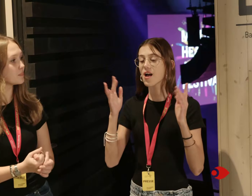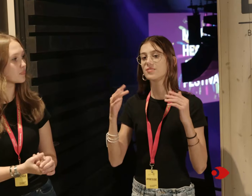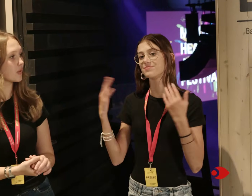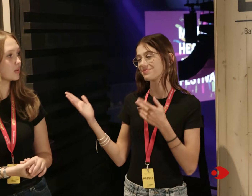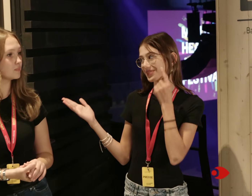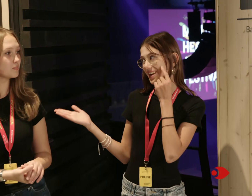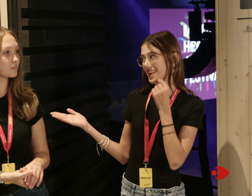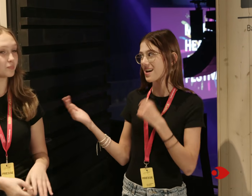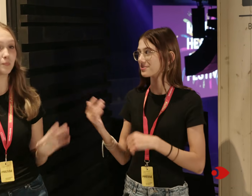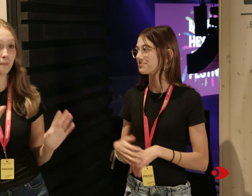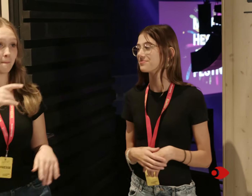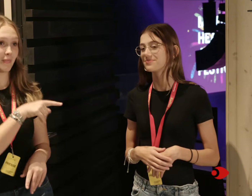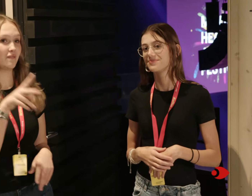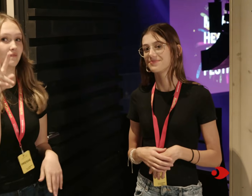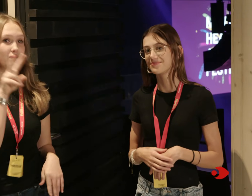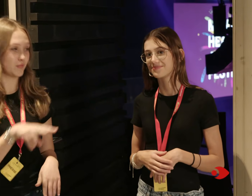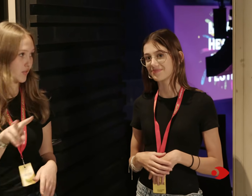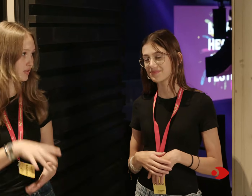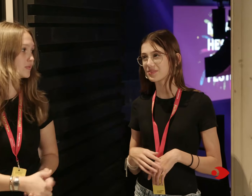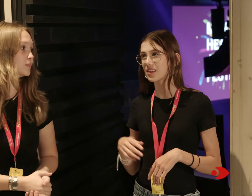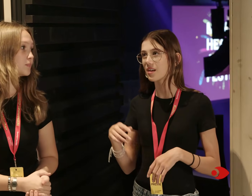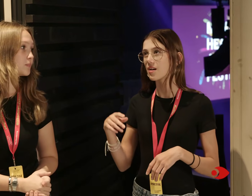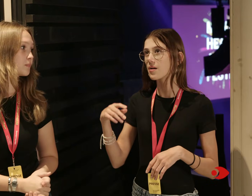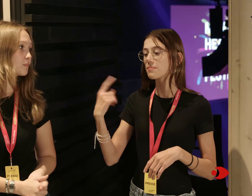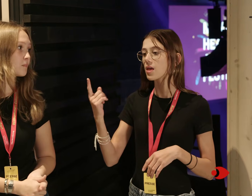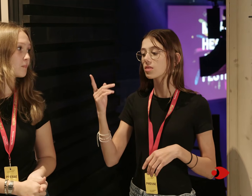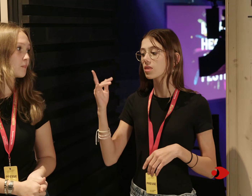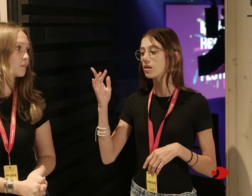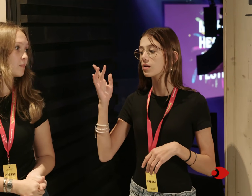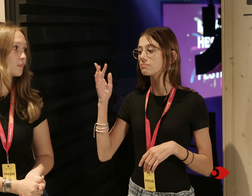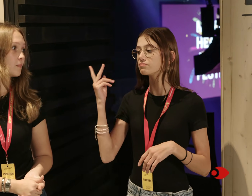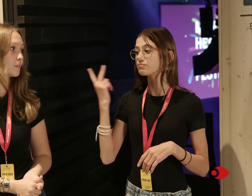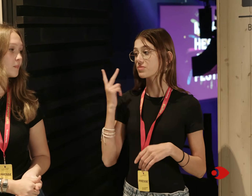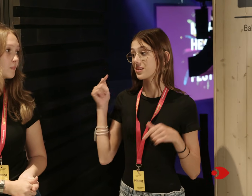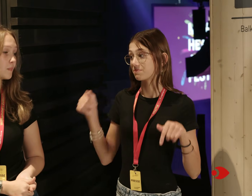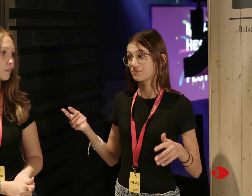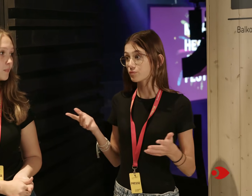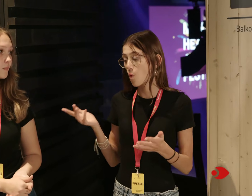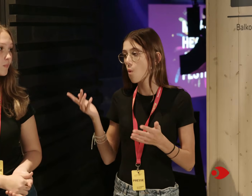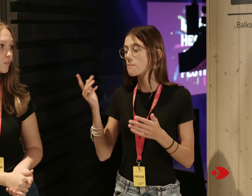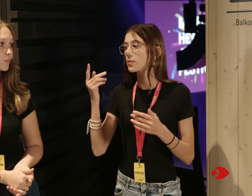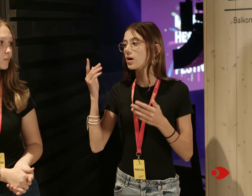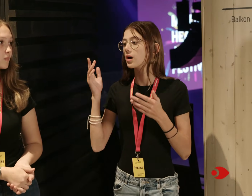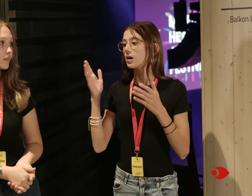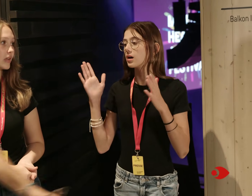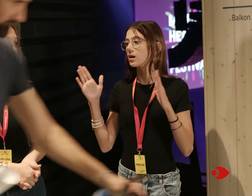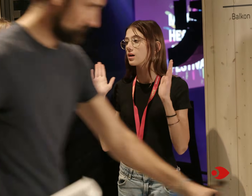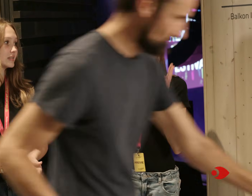Hi, das ist Jana. - Und das ist Viviane. Wir sind hier im Gasteig ganz nah an der Isar.